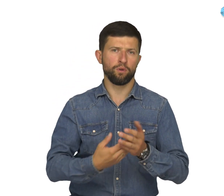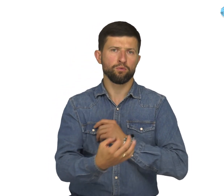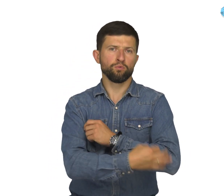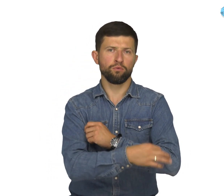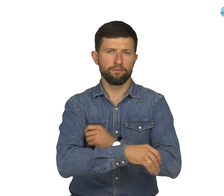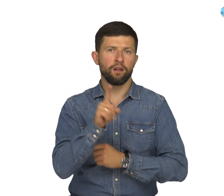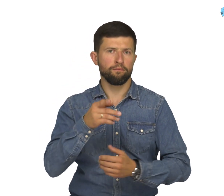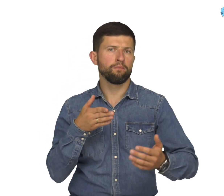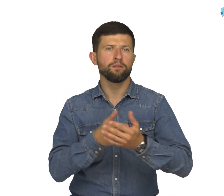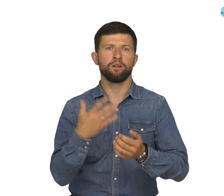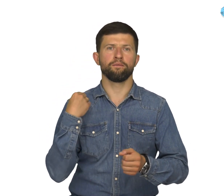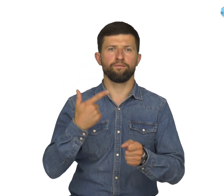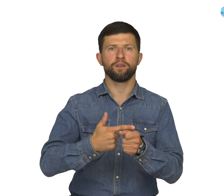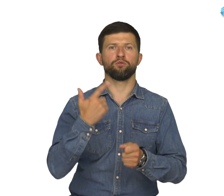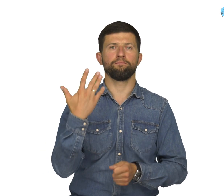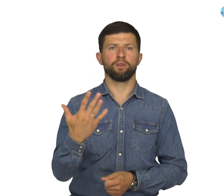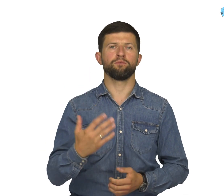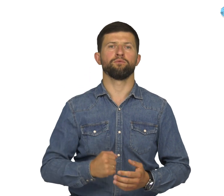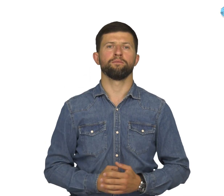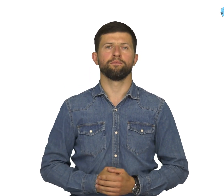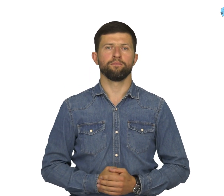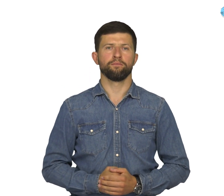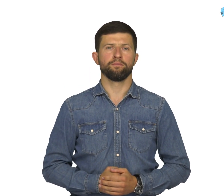jednak nie później niż do ukończenia 25. roku życia.